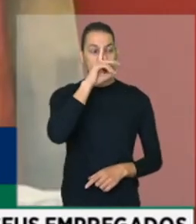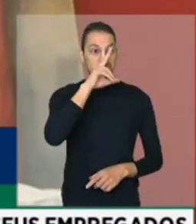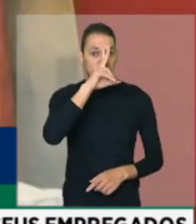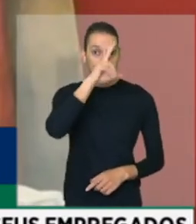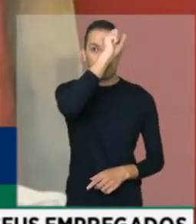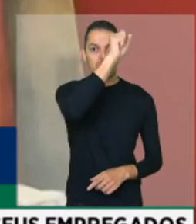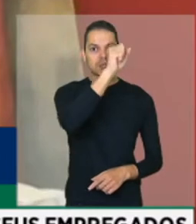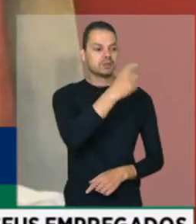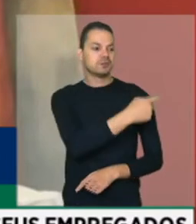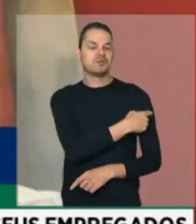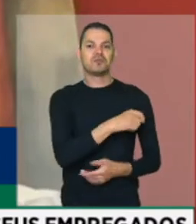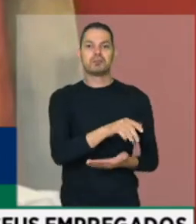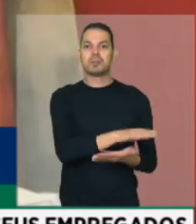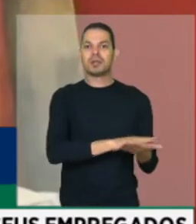SEM VACINA. [CAMPAINHA] A VERDADE, DEFERENTE DO QUE